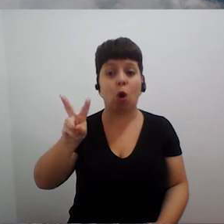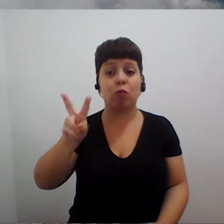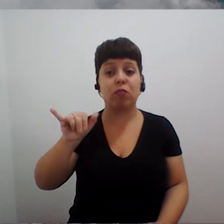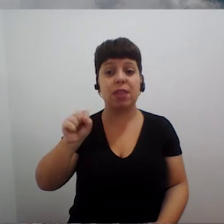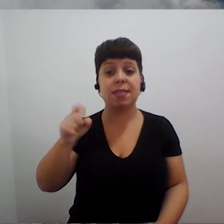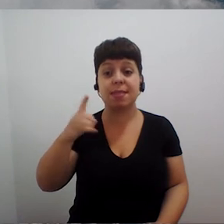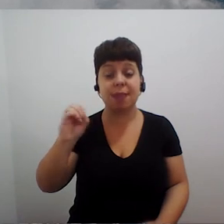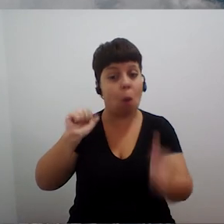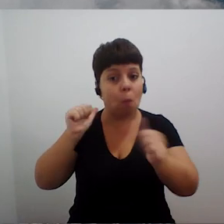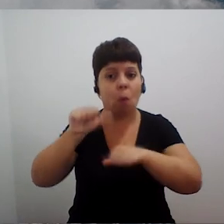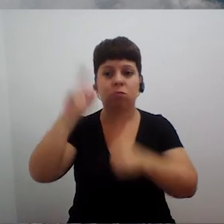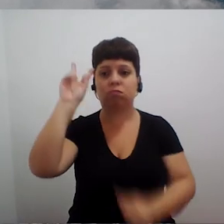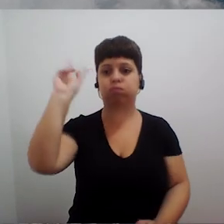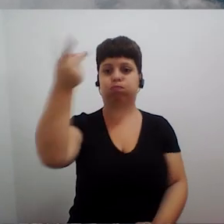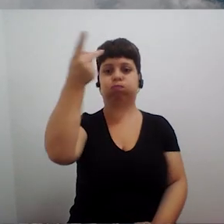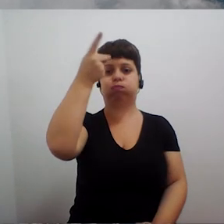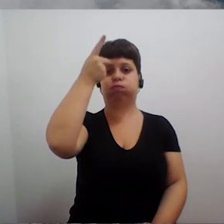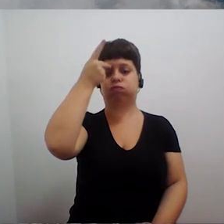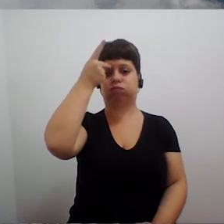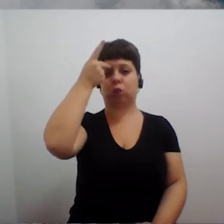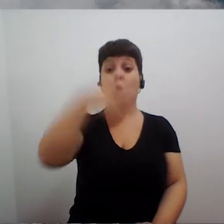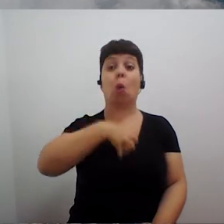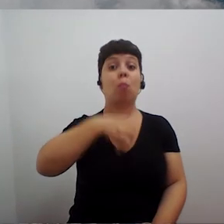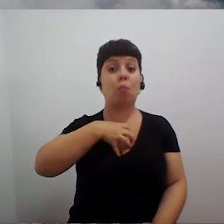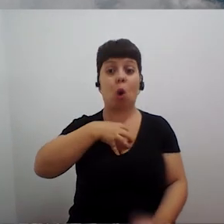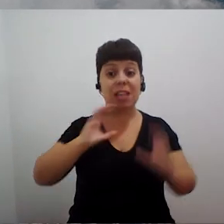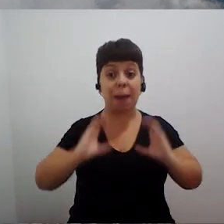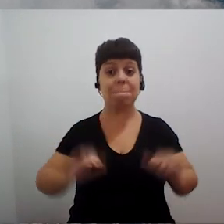o comportamento capaz de sustentar um novo modelo de relações